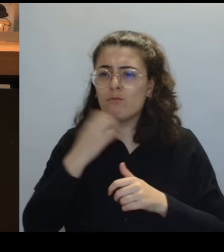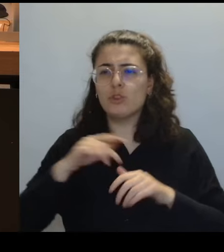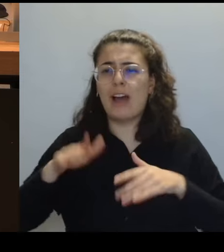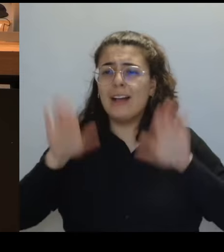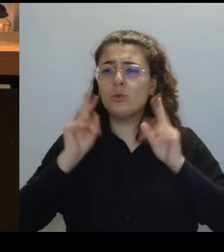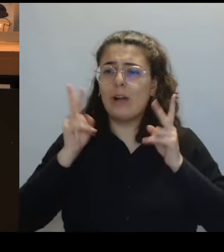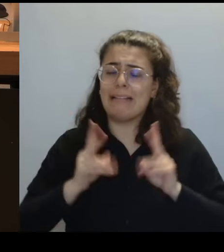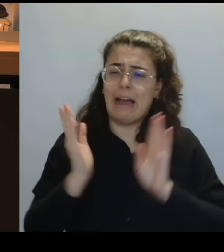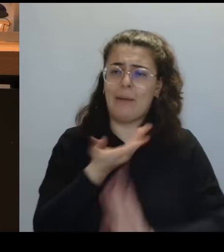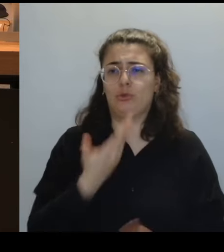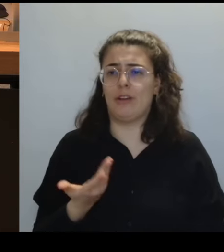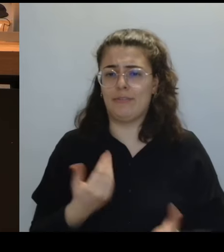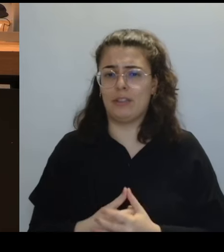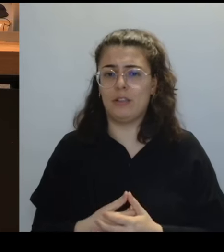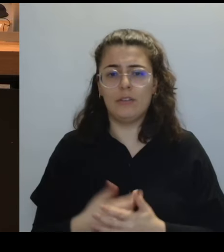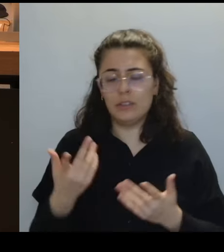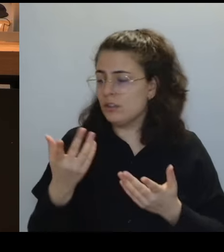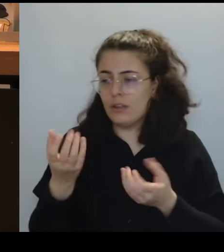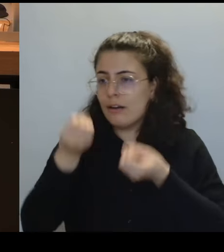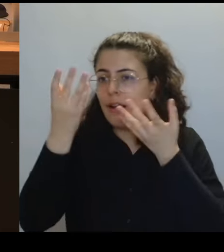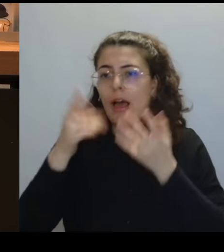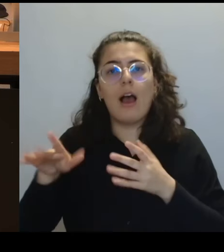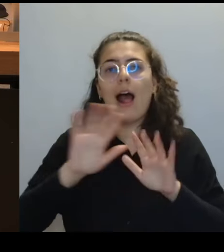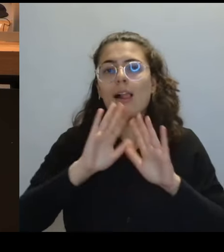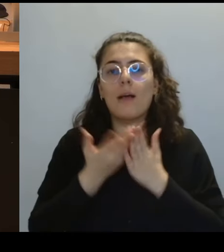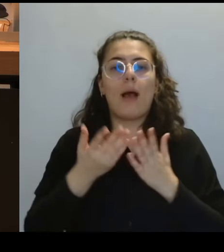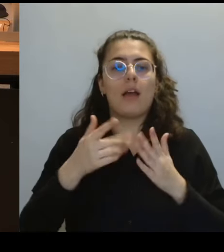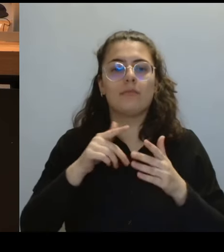sehen jeden Ausländer als Gefahr. Dabei sind sie selbst die